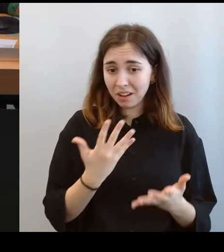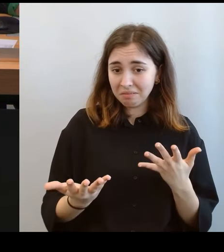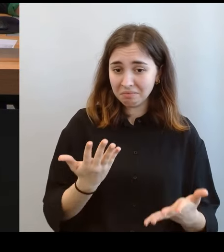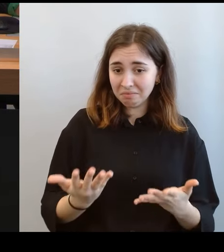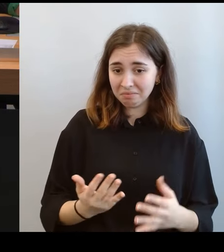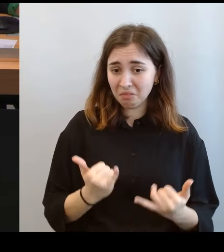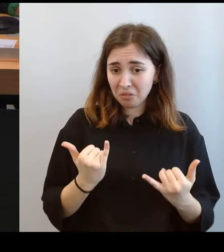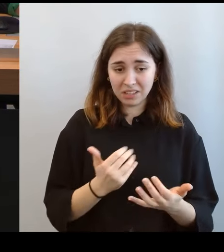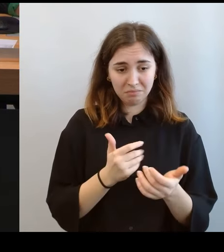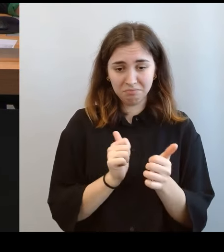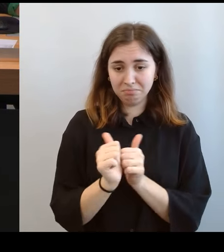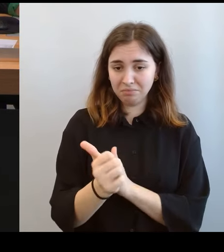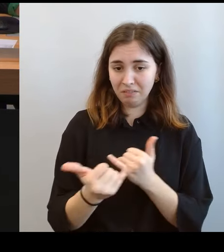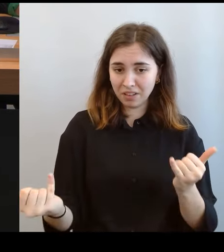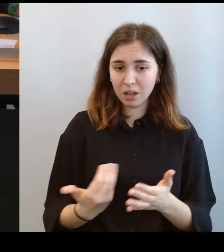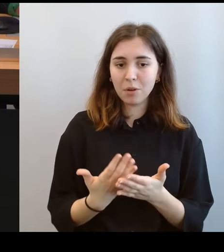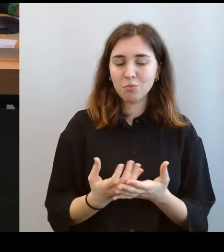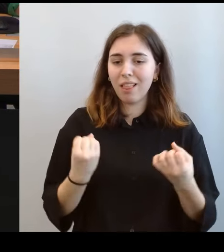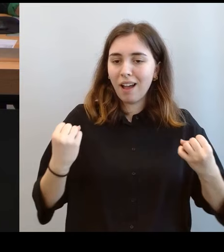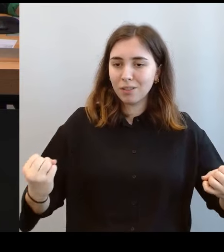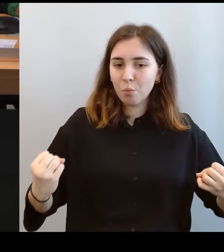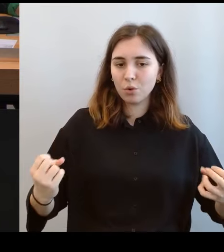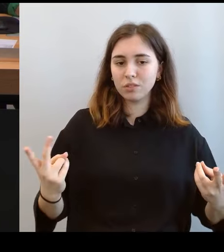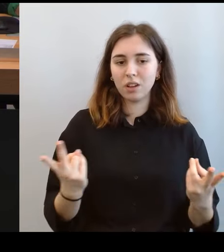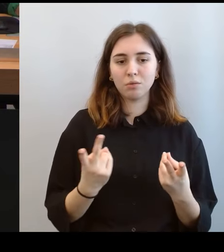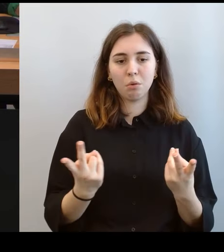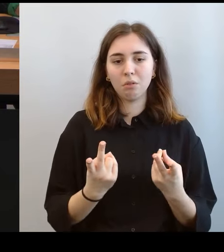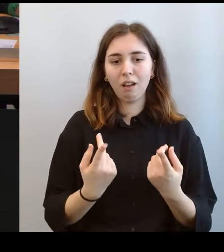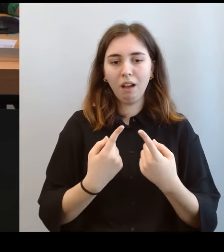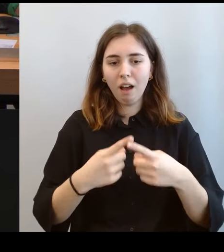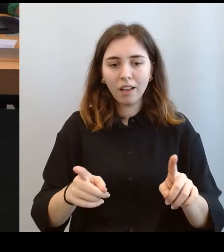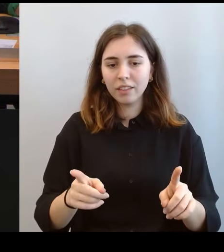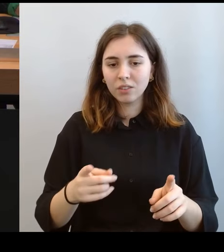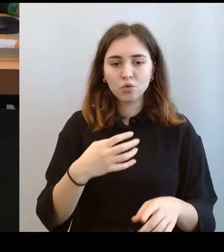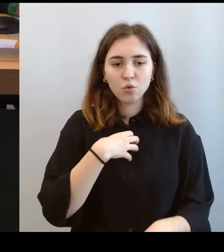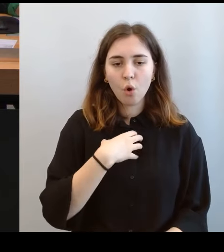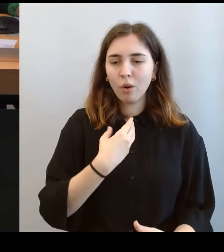immunologische Störungen, Verhaltensstörungen oder Depressionen bei Jugendlichen zu behandeln, braucht